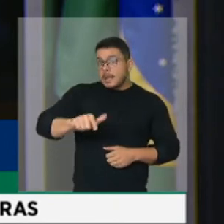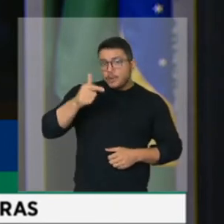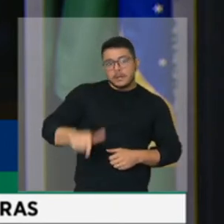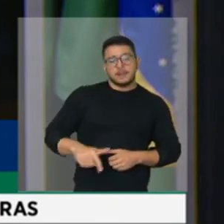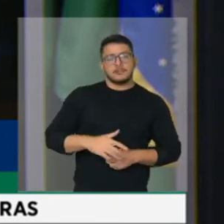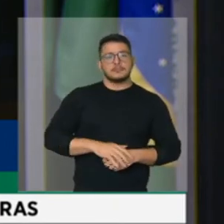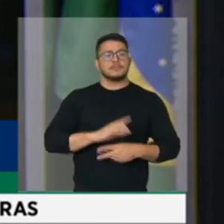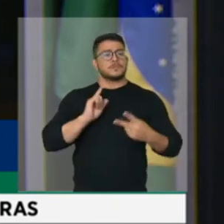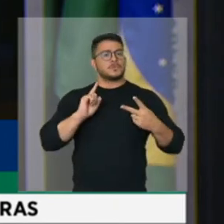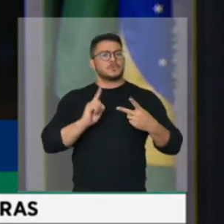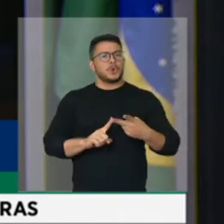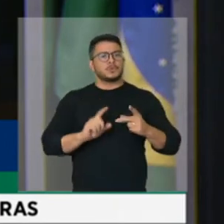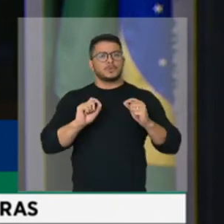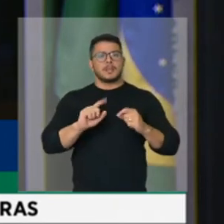PRECISAMOS AQUI PRIMEIRO NIVELAR, TRATAR COM TERMOS